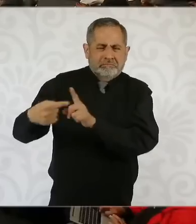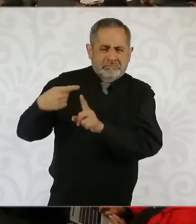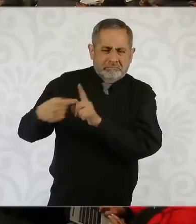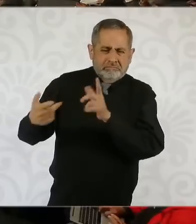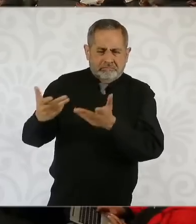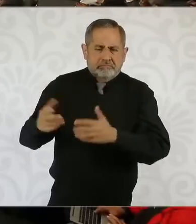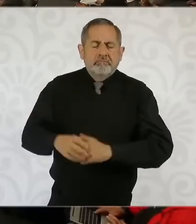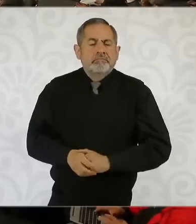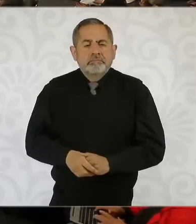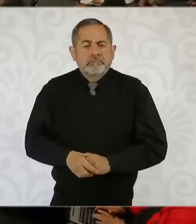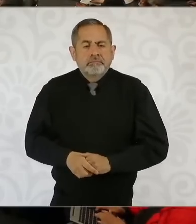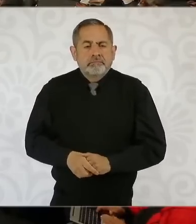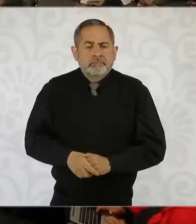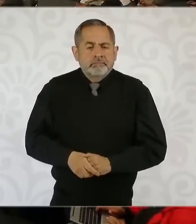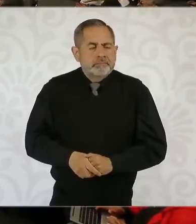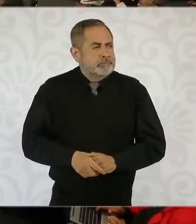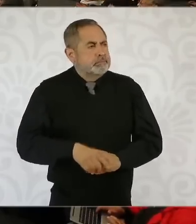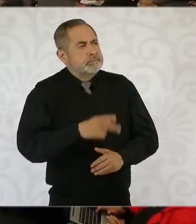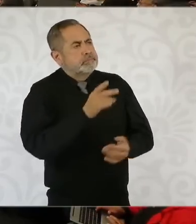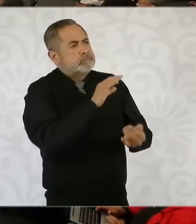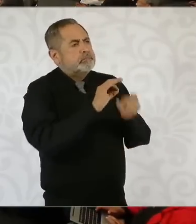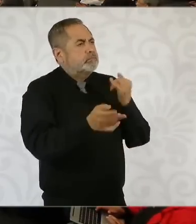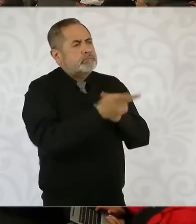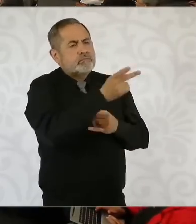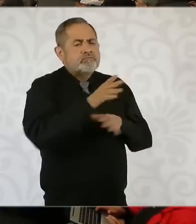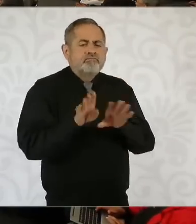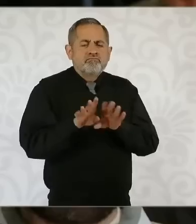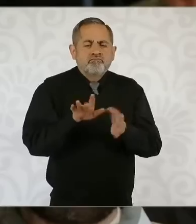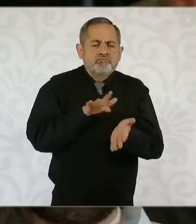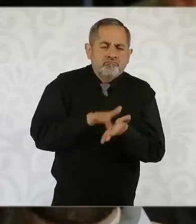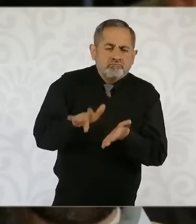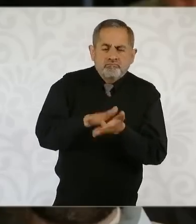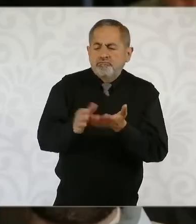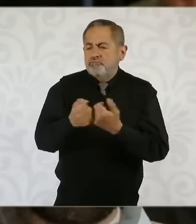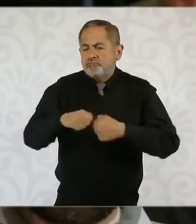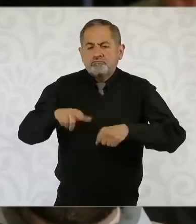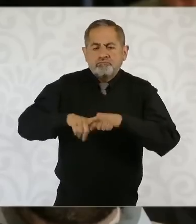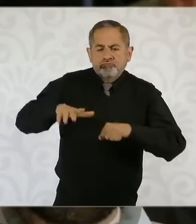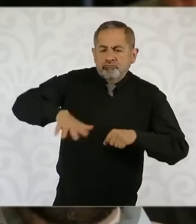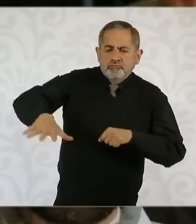gracias Y por último Cómo han impulsado los apoyos sociales a las familias mexicanas la